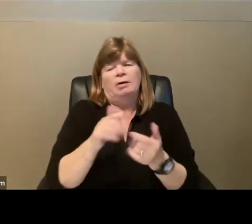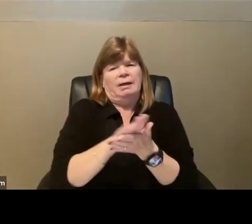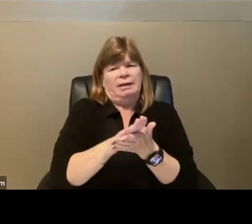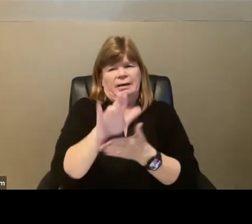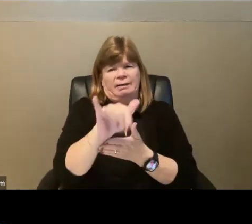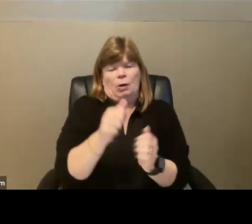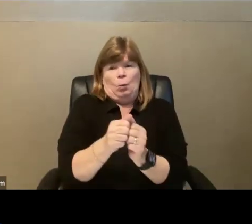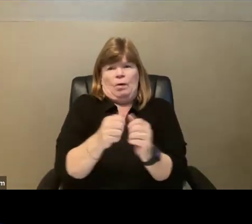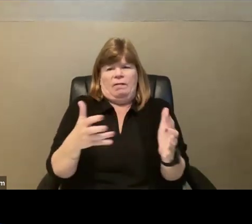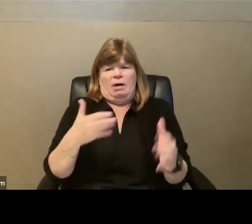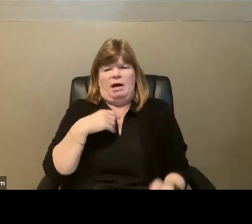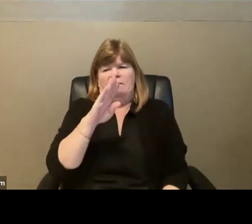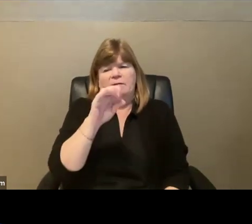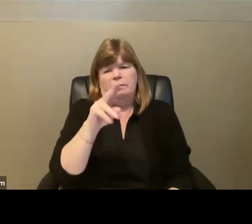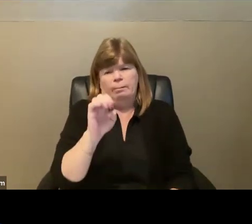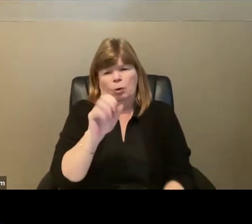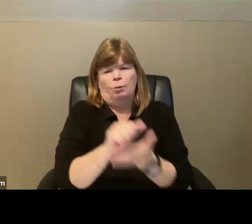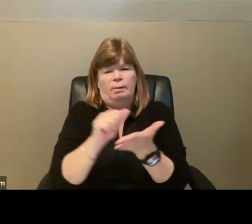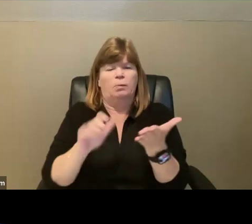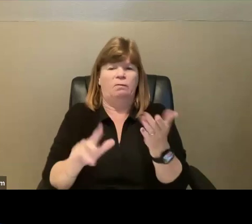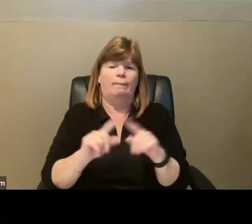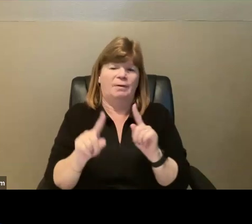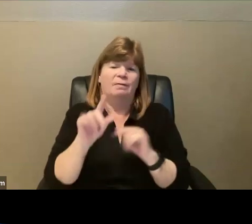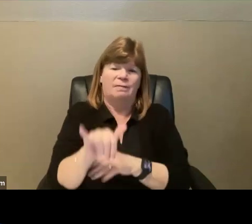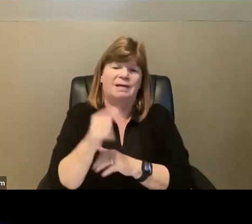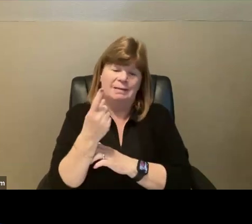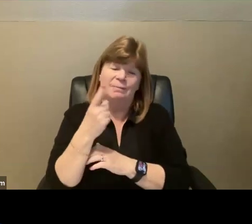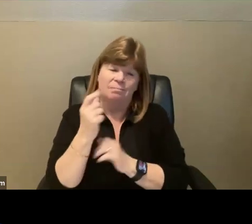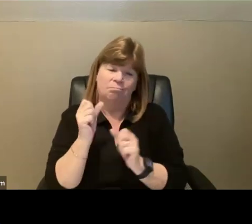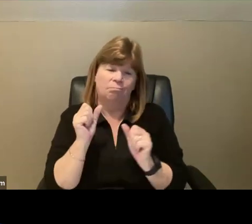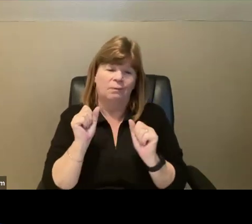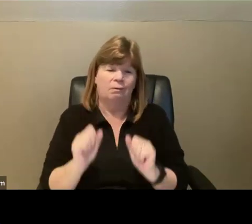tener que quitar el hueso. Pero eso es algo que hacen, que sí hacen.